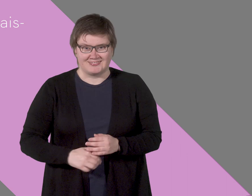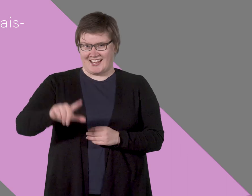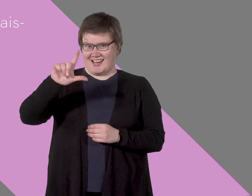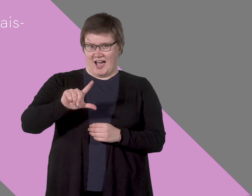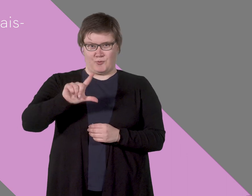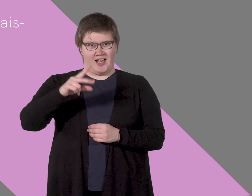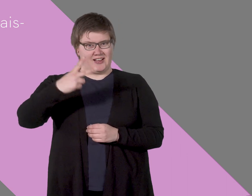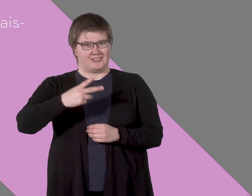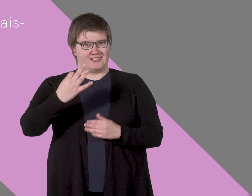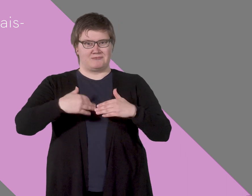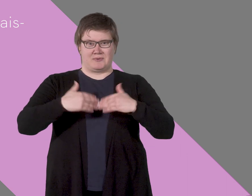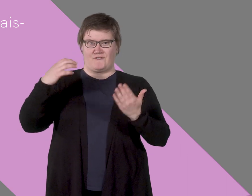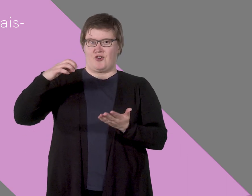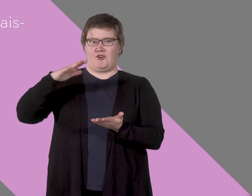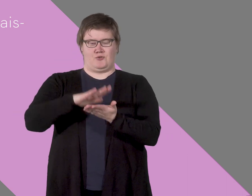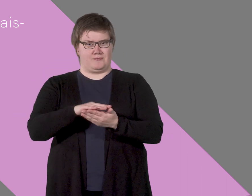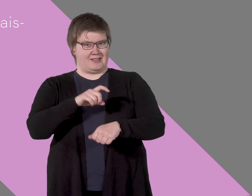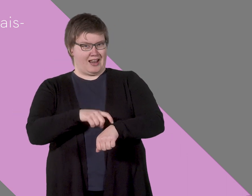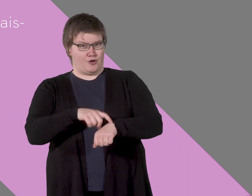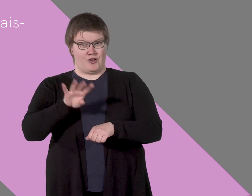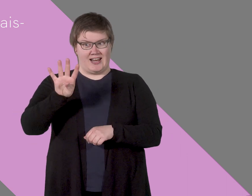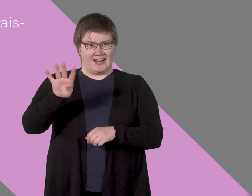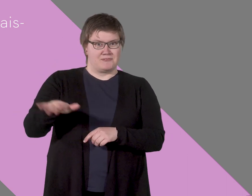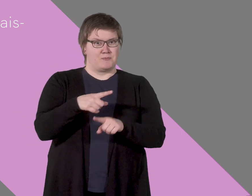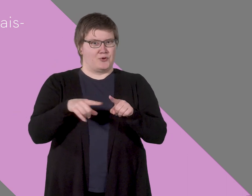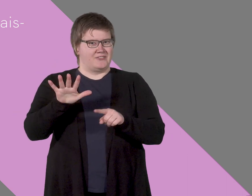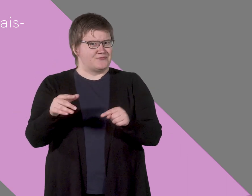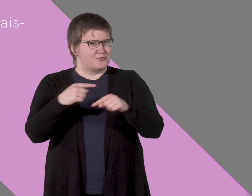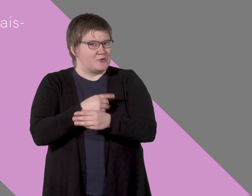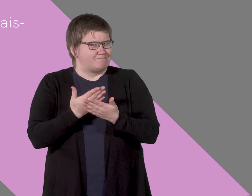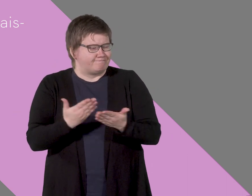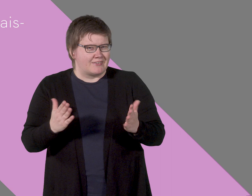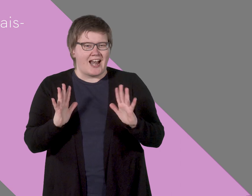Lauantaina 28.10. klo 16.00-16.30 esitellään vuorostaan -